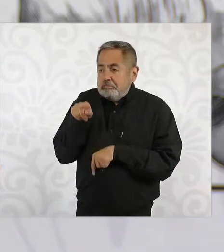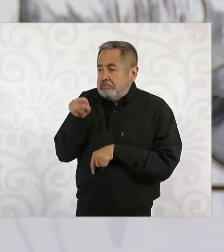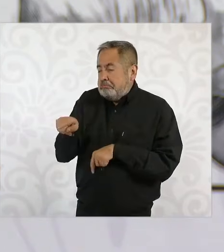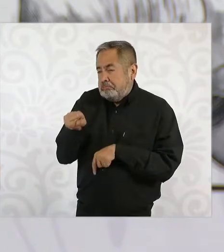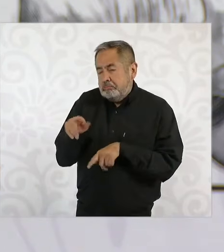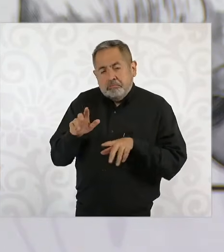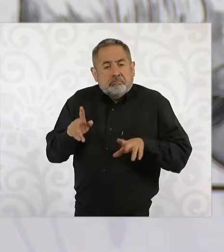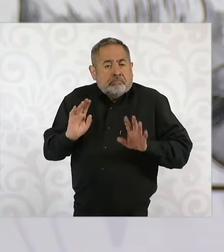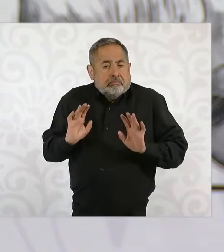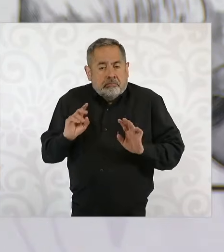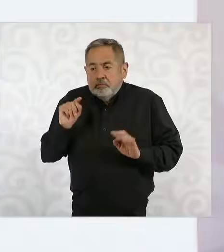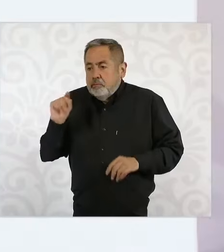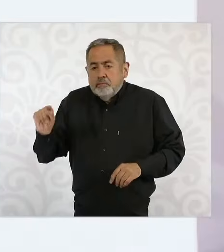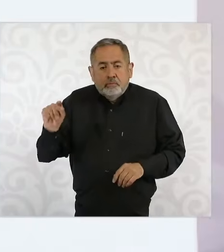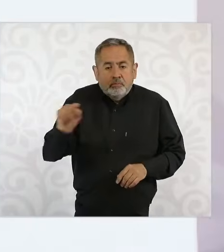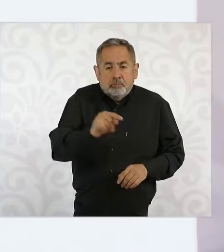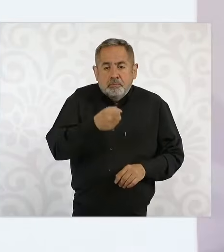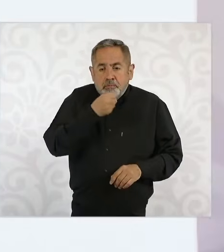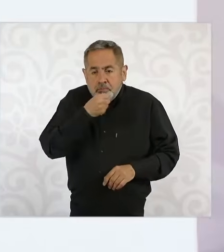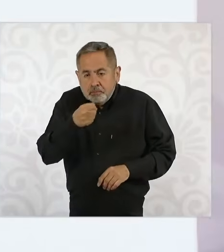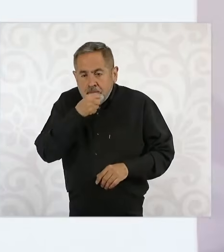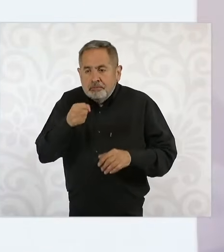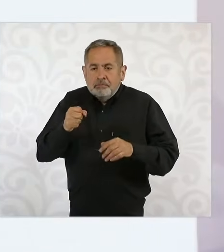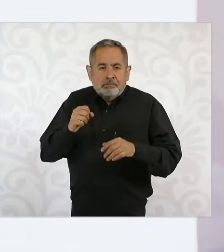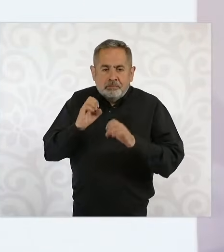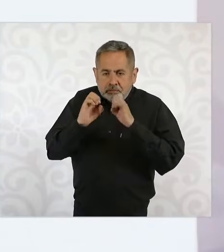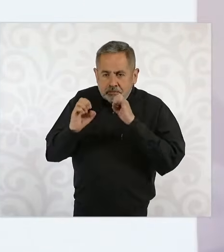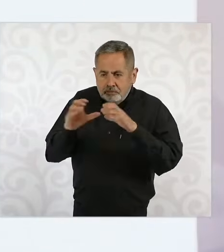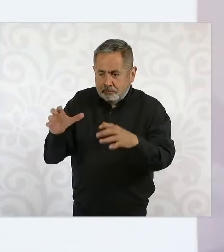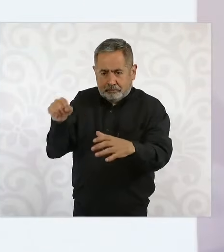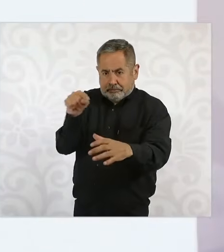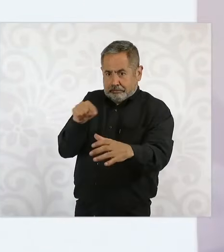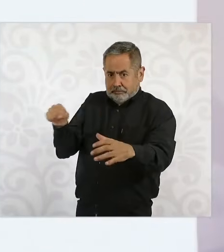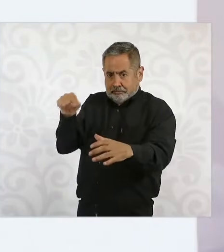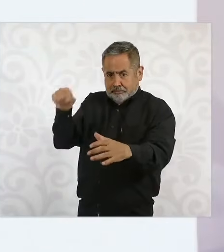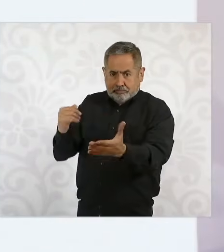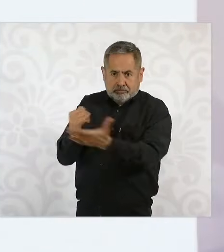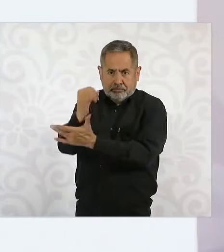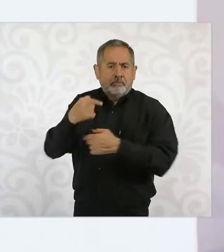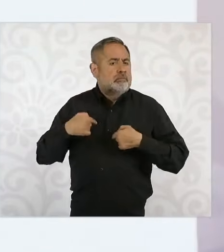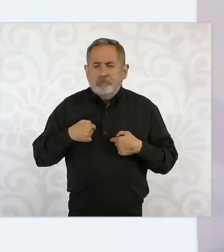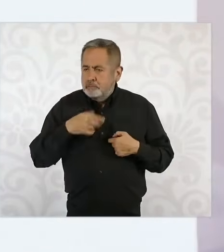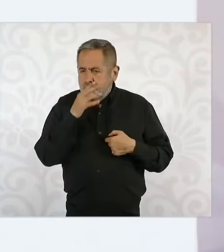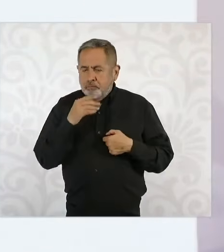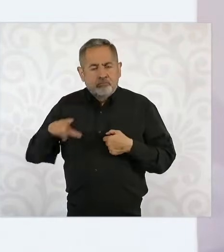una decisión de cada gremio. No es el que no es el gobierno el que tiene que decir que se haga esto,